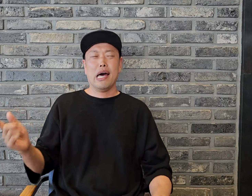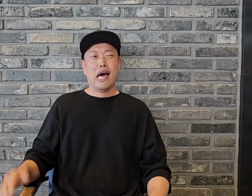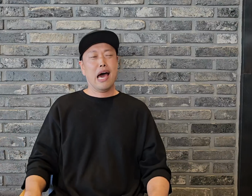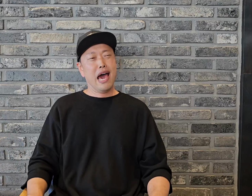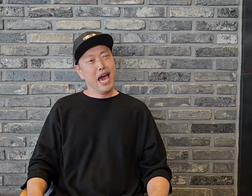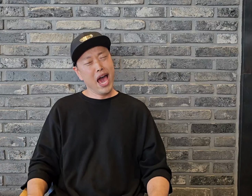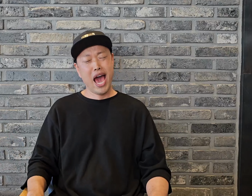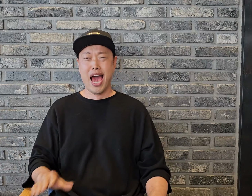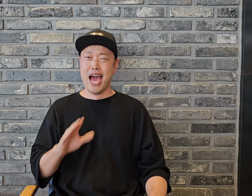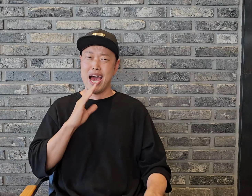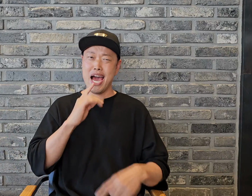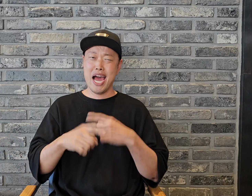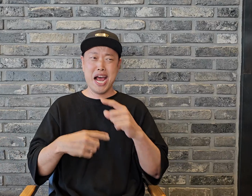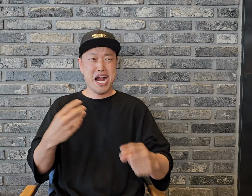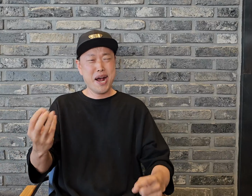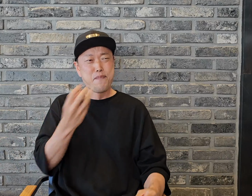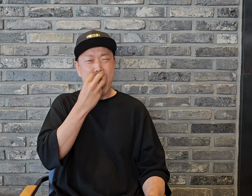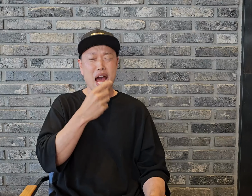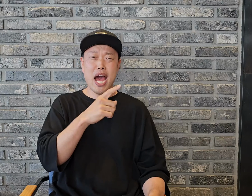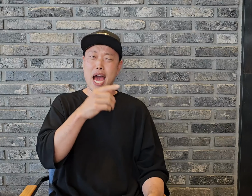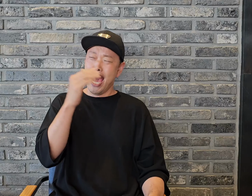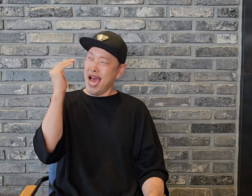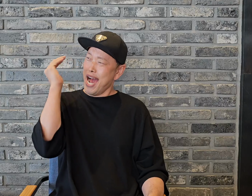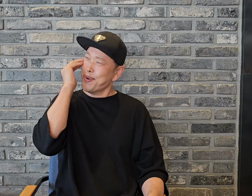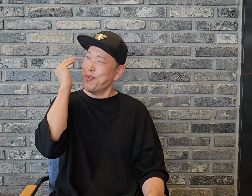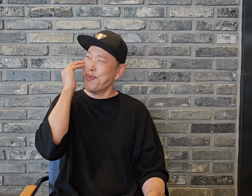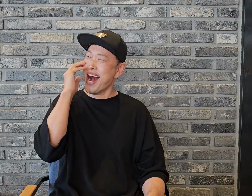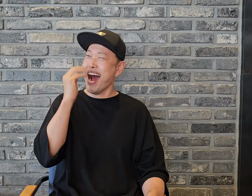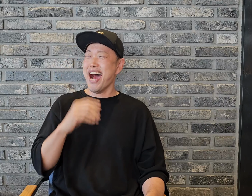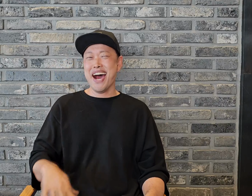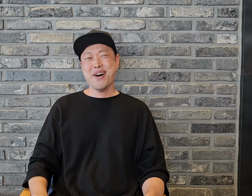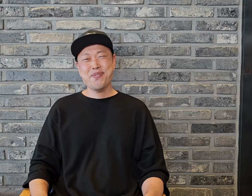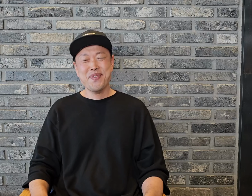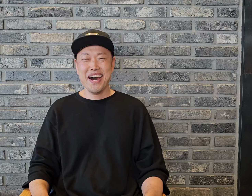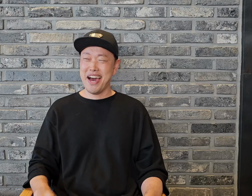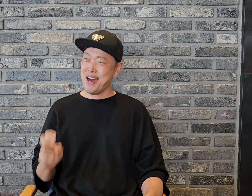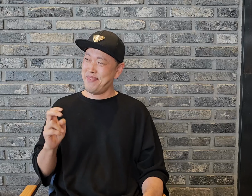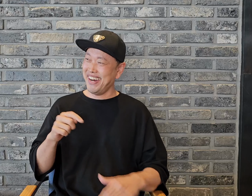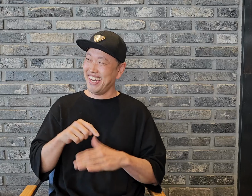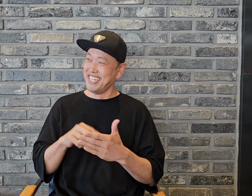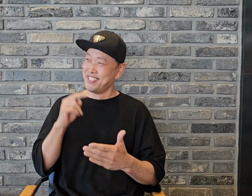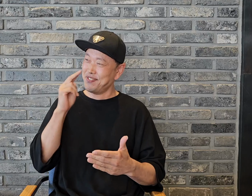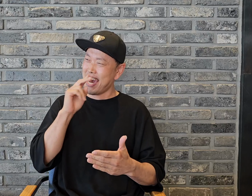Dann denke ich, dass sie entweder neidisch auf mich sind, weil ich so gut in der Gebärdensprache bin